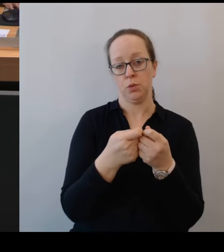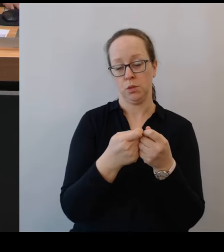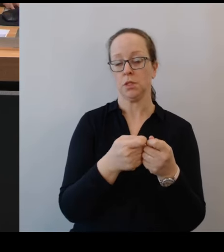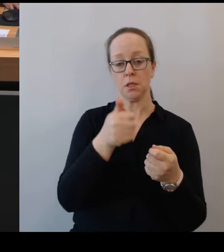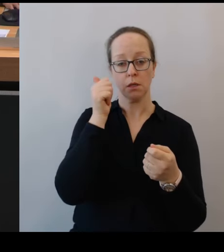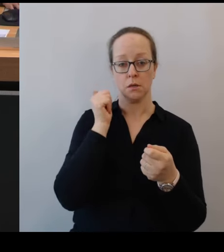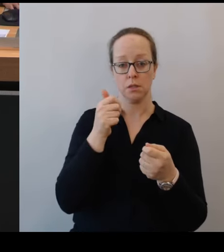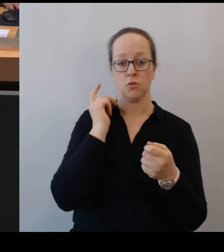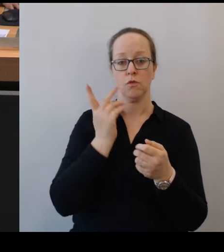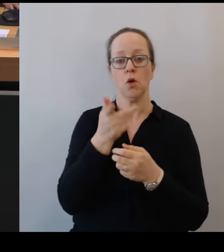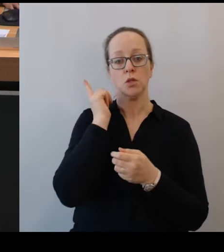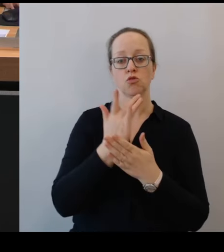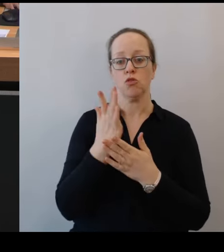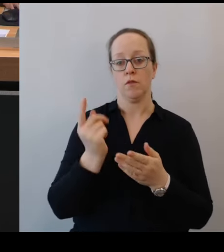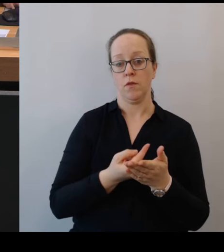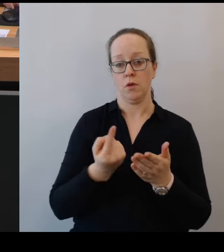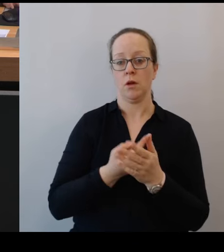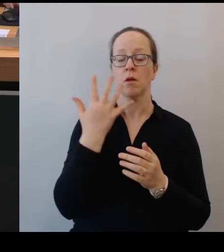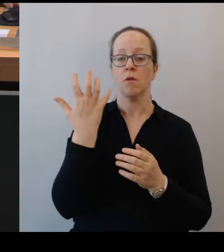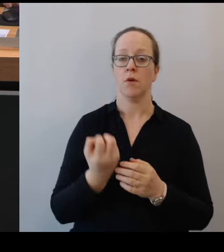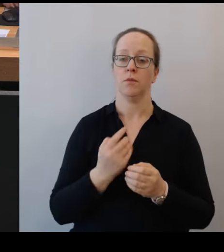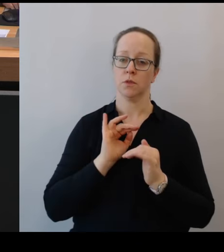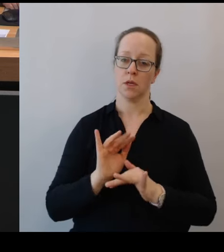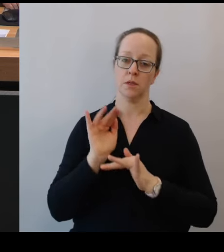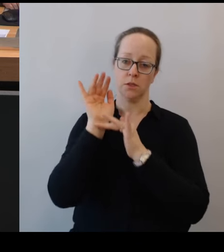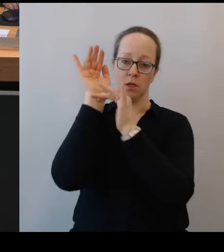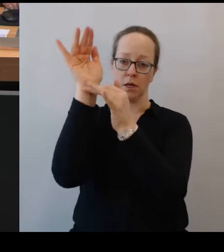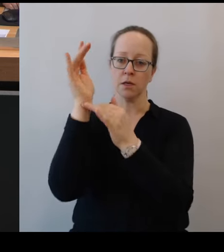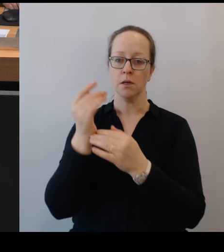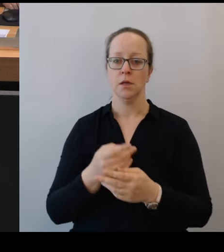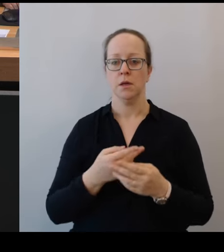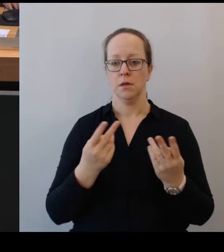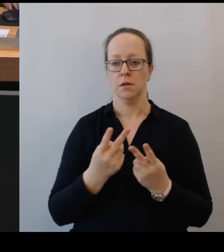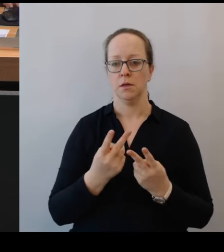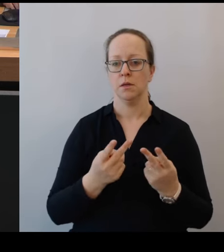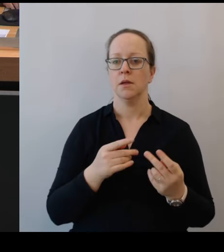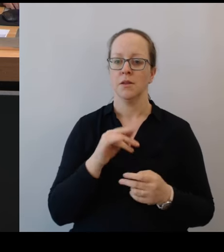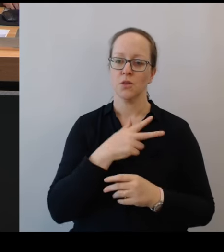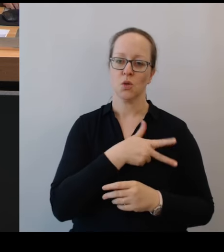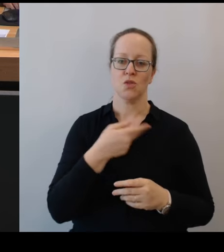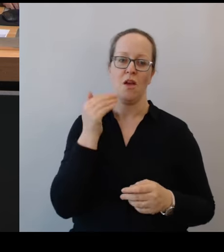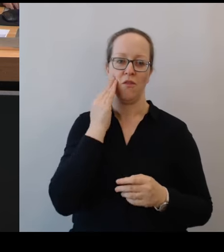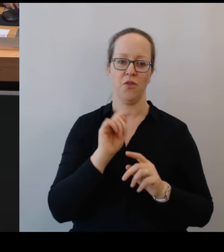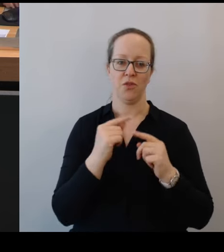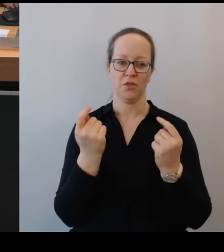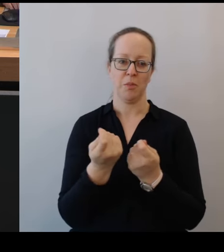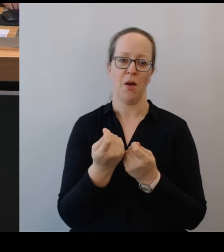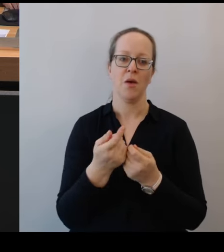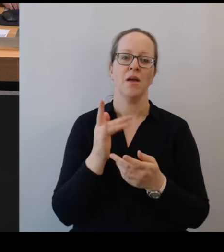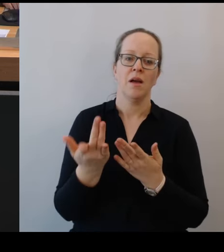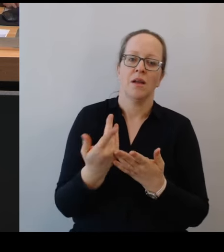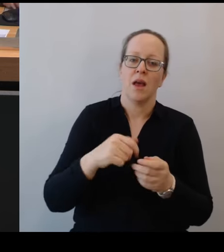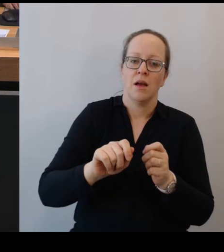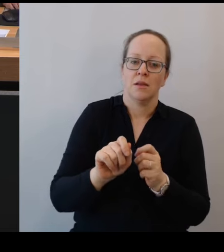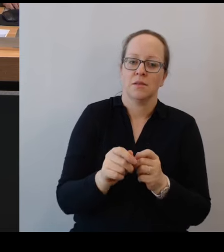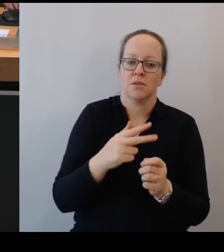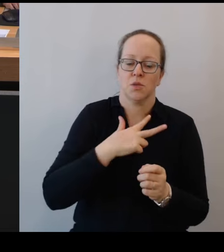dauerhaft gebundene Sozialwohnungen in Berlin wollen wir ein kommunales Wohnungsbauprogramm auf den Weg bringen, damit endlich die Wohnungen entstehen, die wir tatsächlich brauchen. (Beifall)